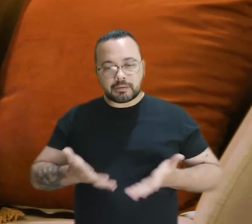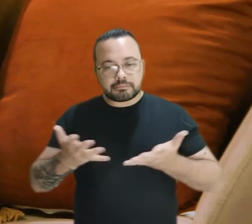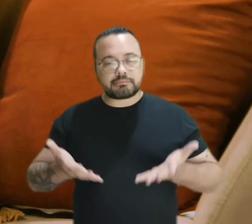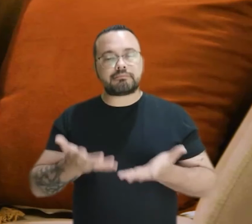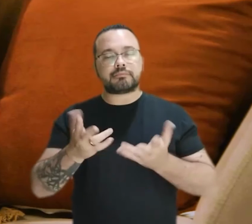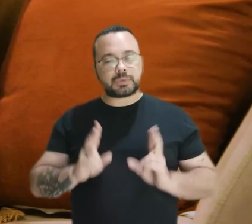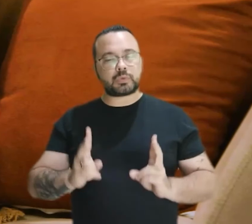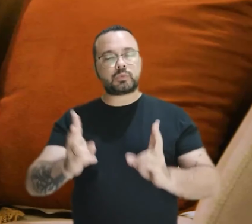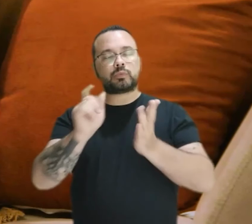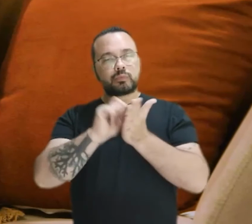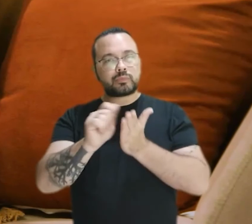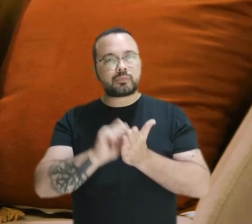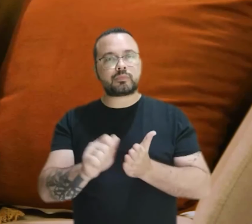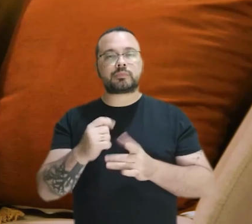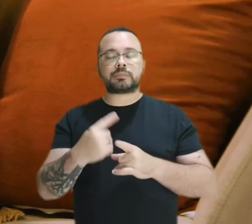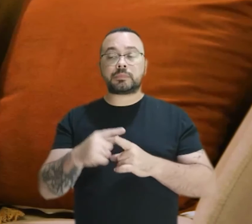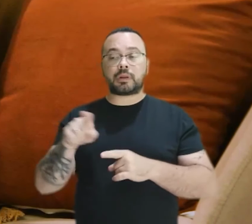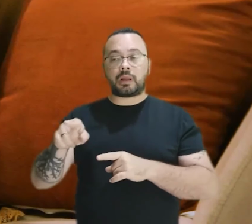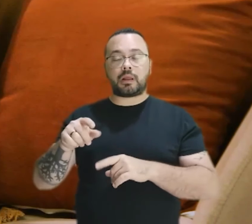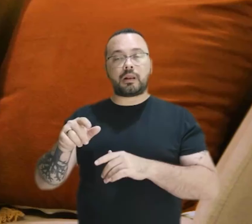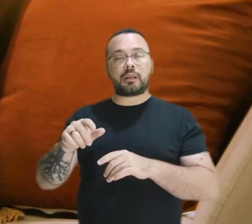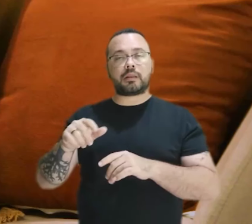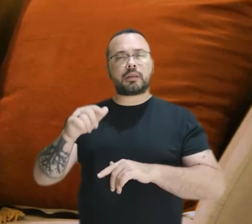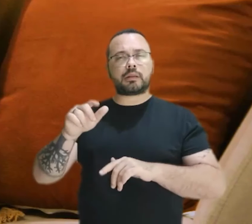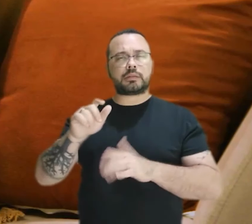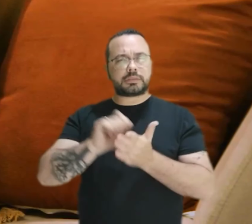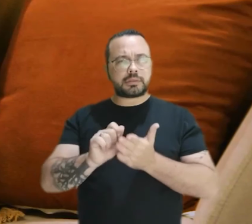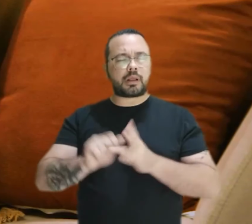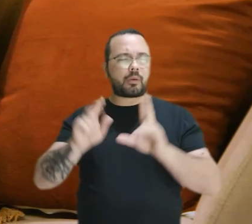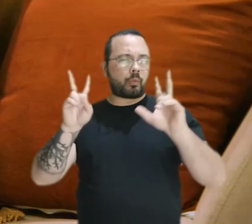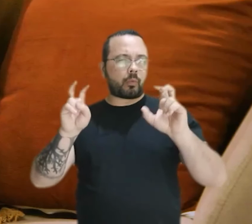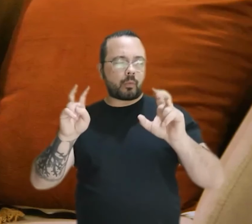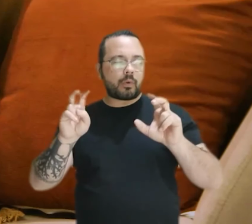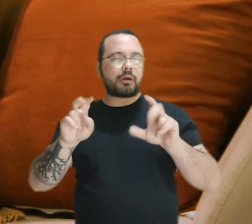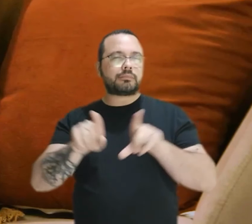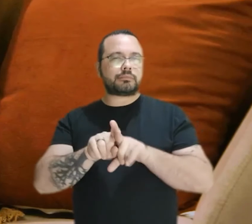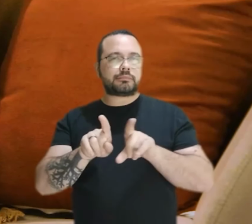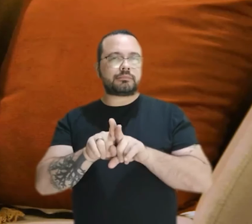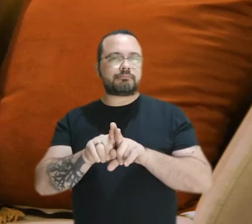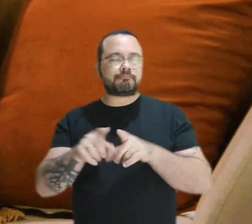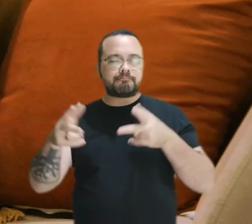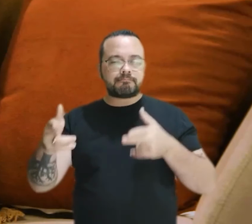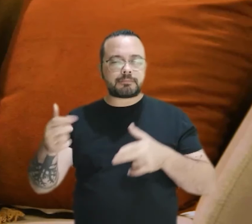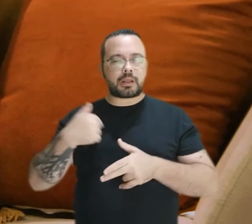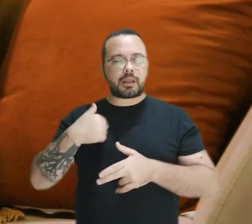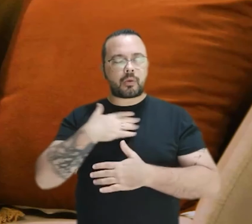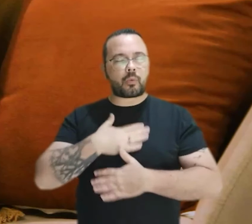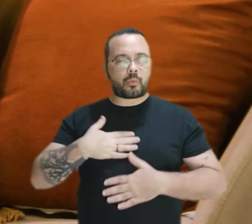escrevendo, porque acho que ela trabalha com questões muito semelhantes... às coisas que me interessam, né?